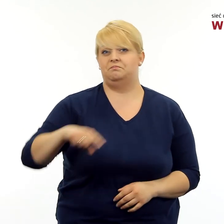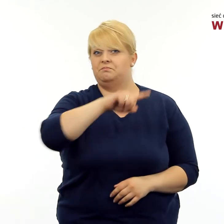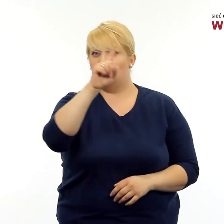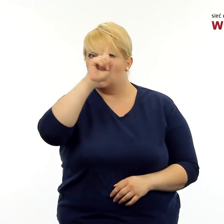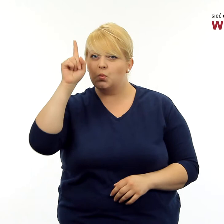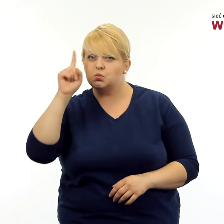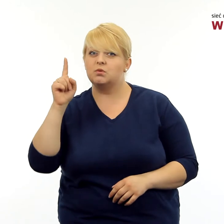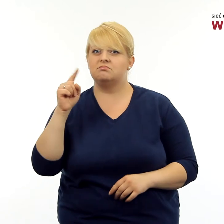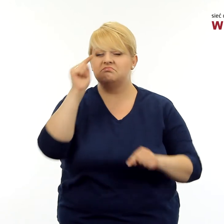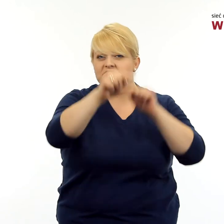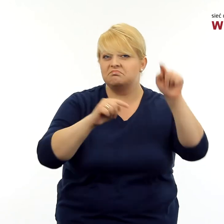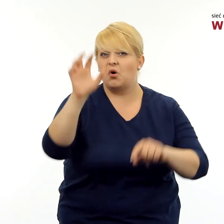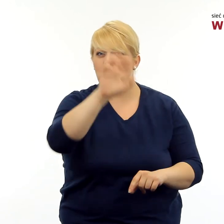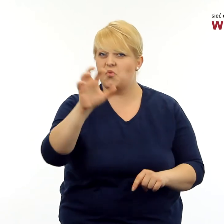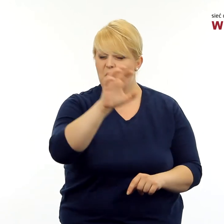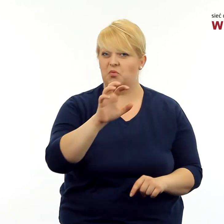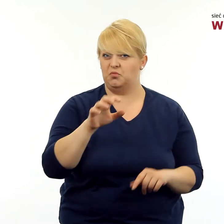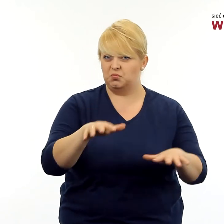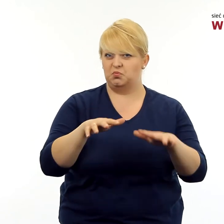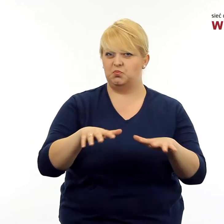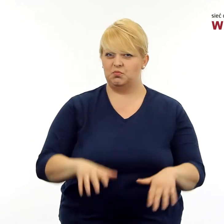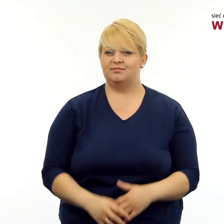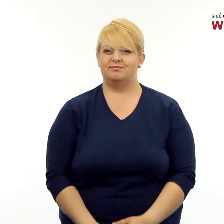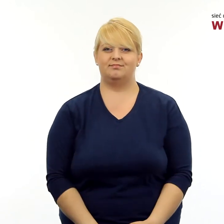cieszy się dużym zainteresowaniem.